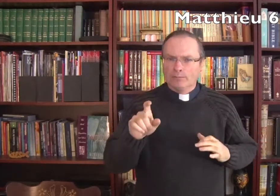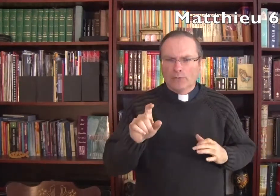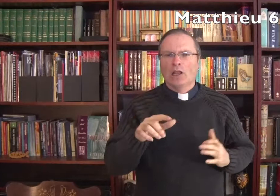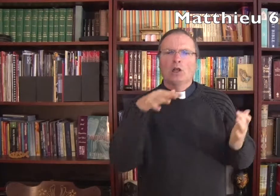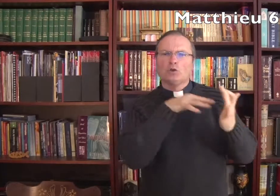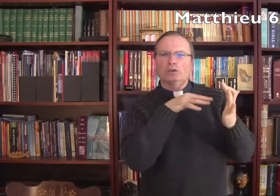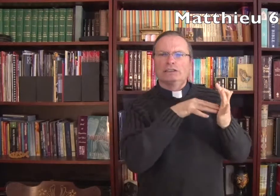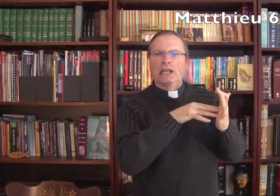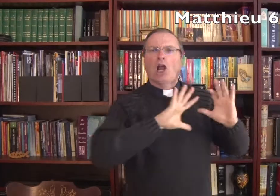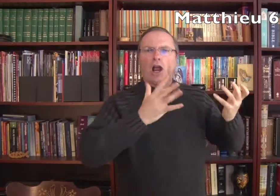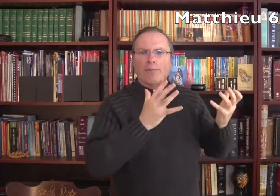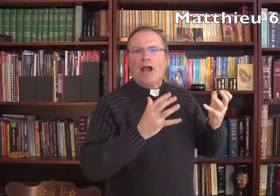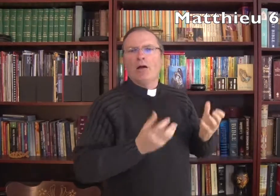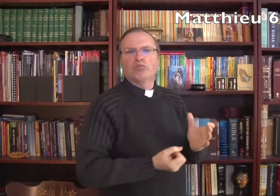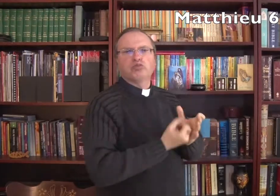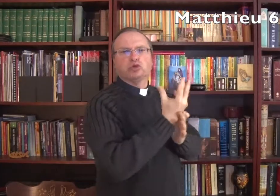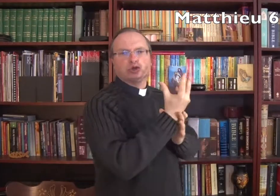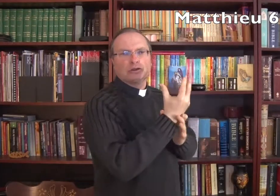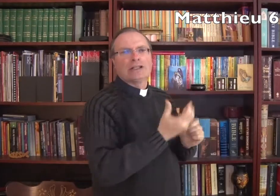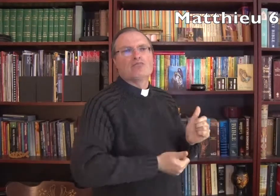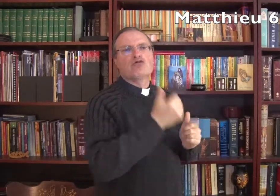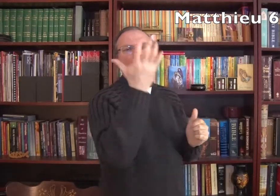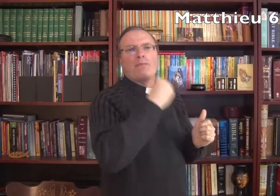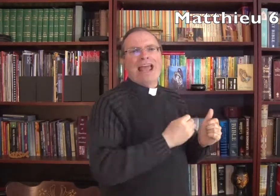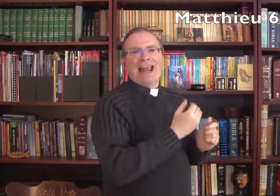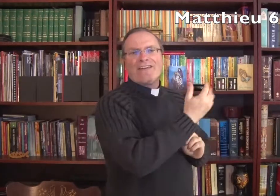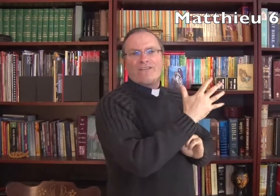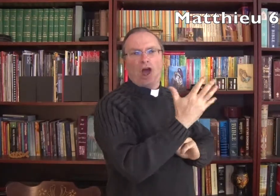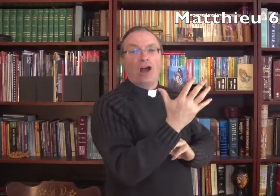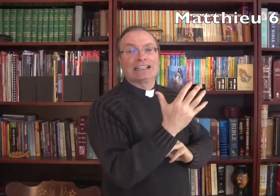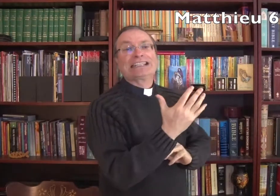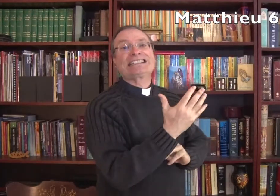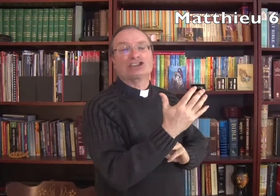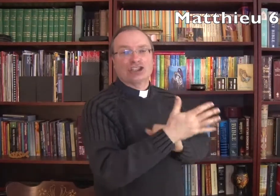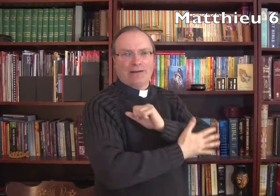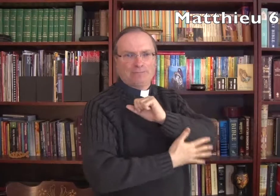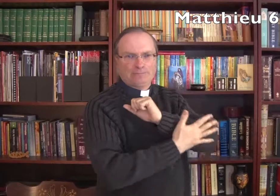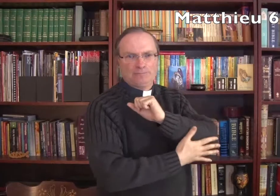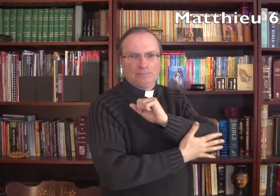Étudiez comment poussent les plus belles fleurs des champs: